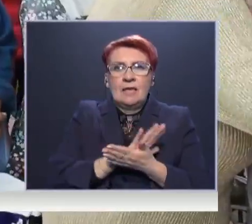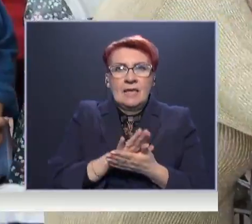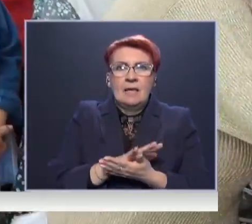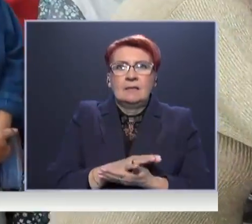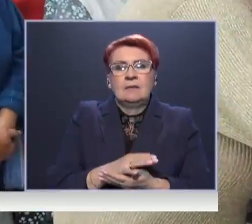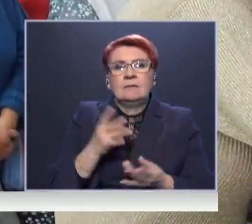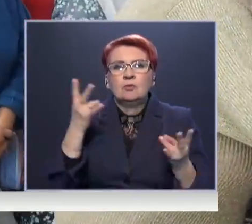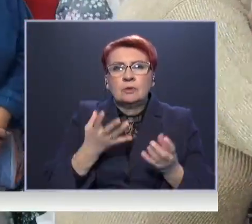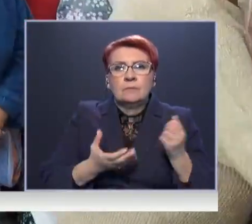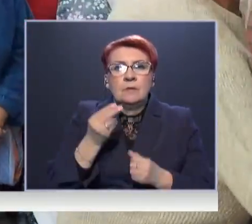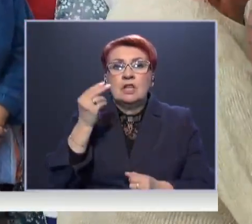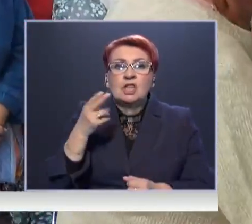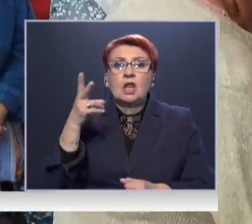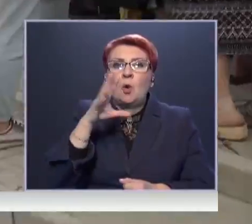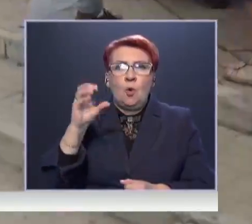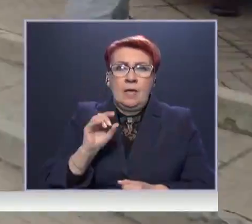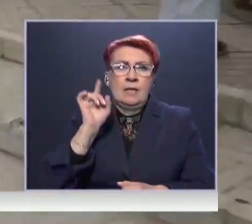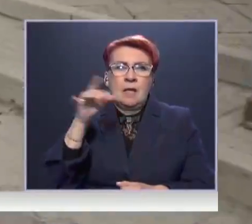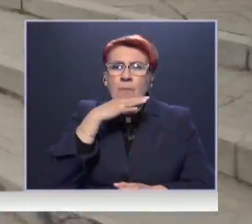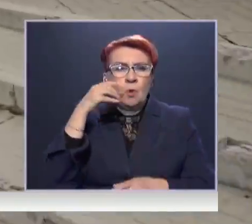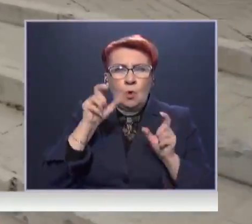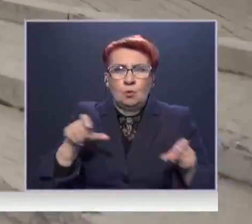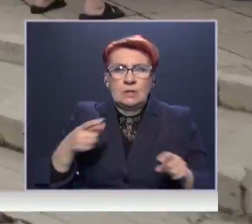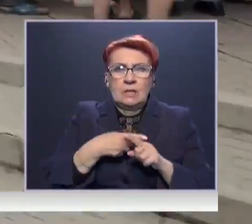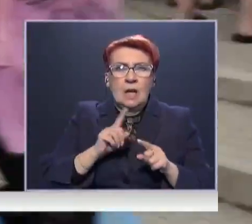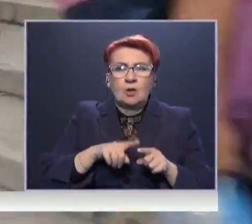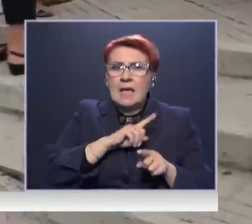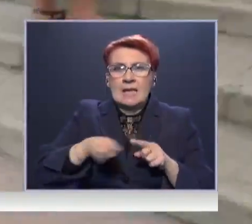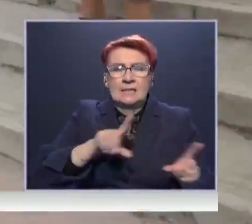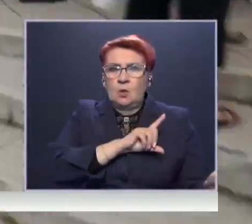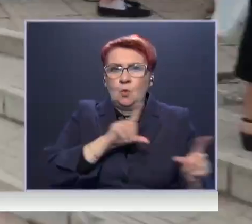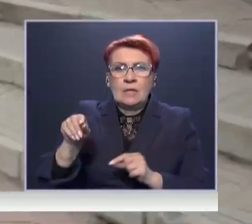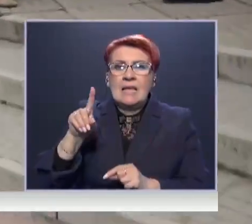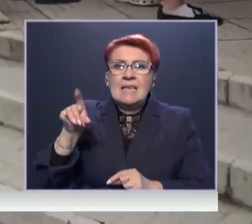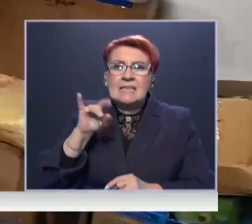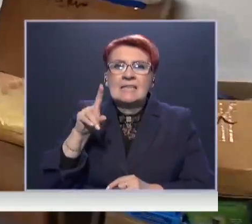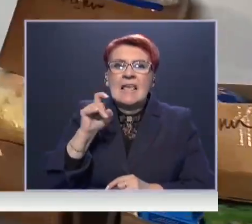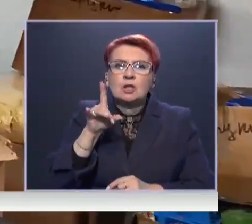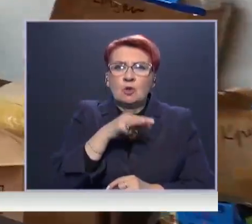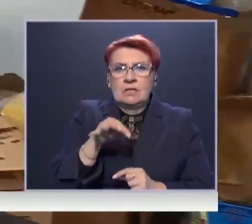поддержка в Джанкое там находится много людей которые экстренно уехали из Херсонской области синодальный отдел